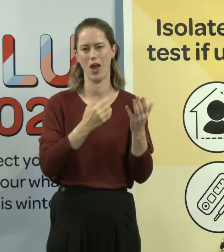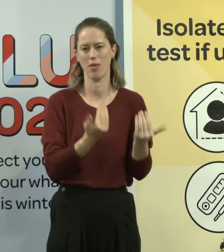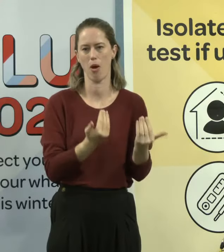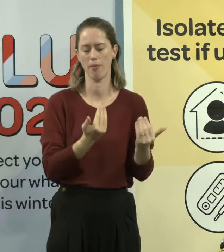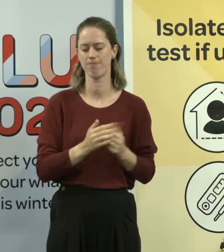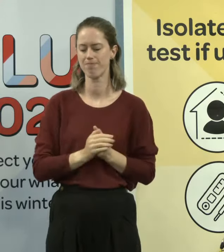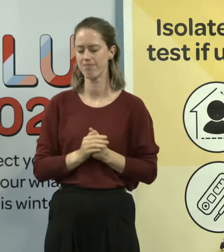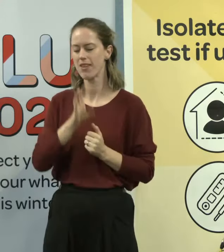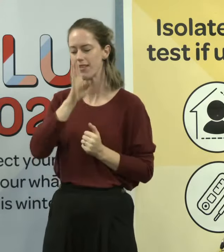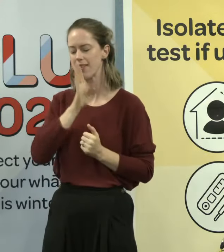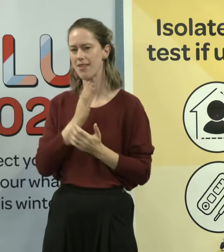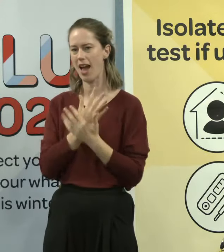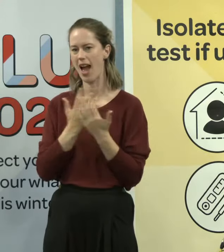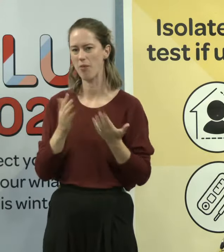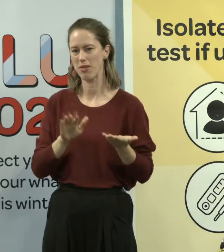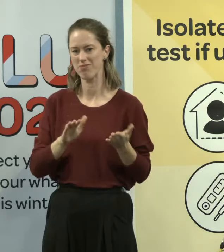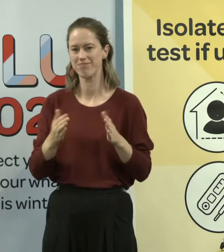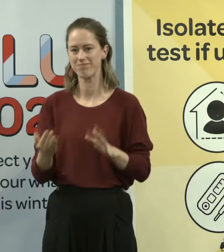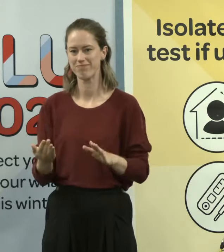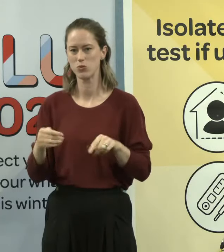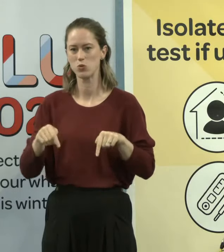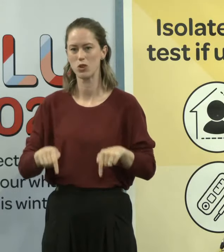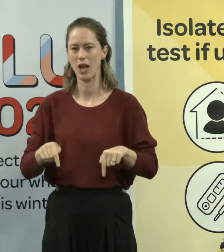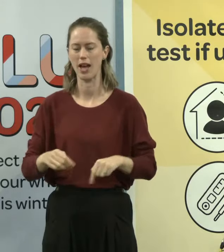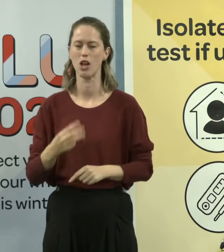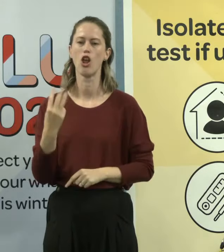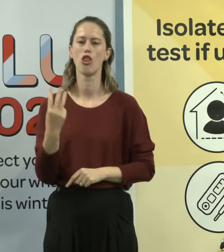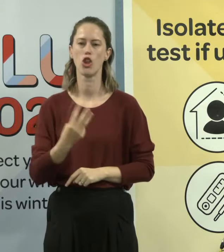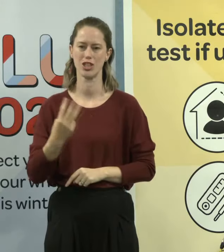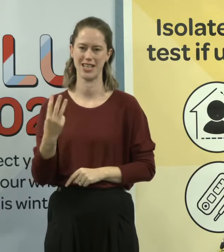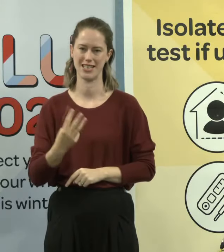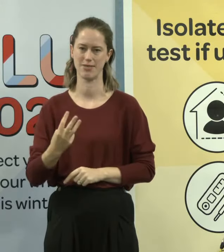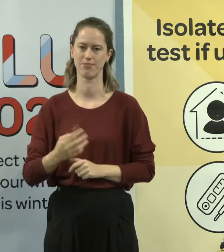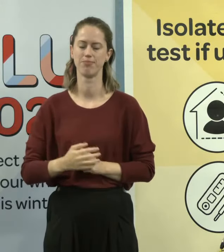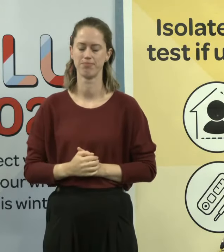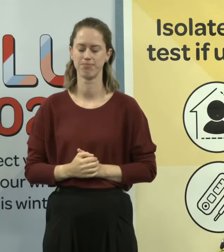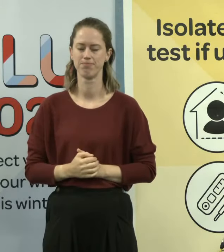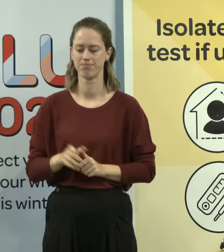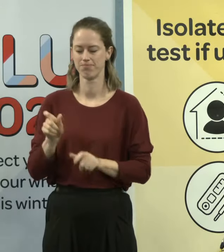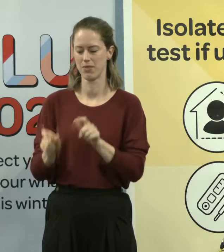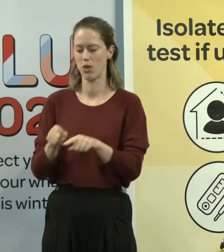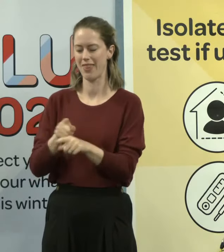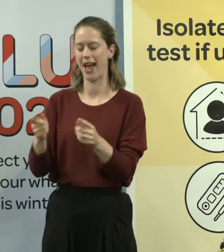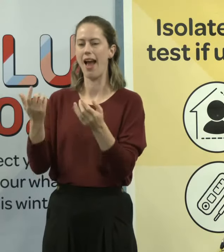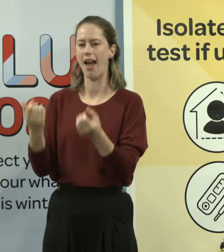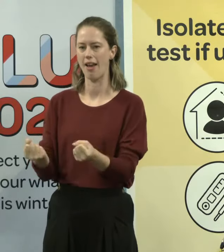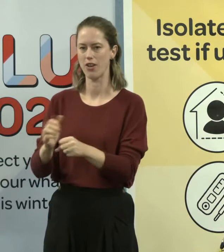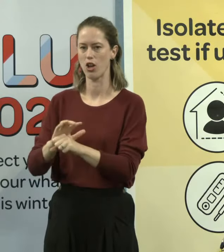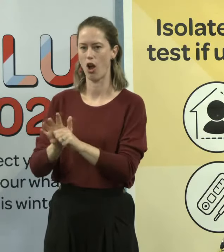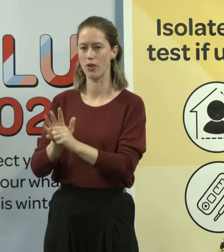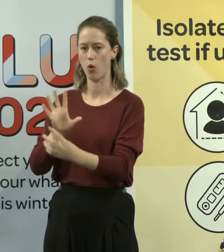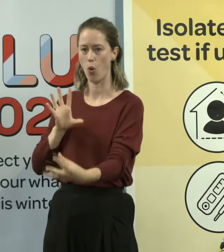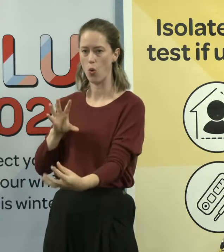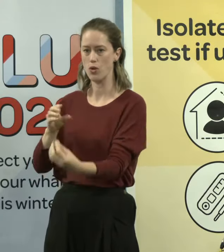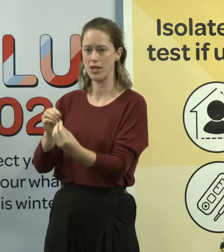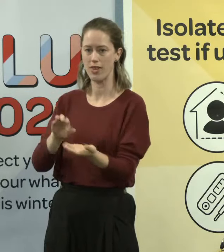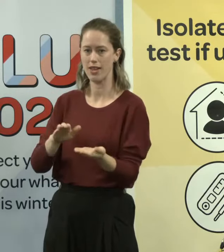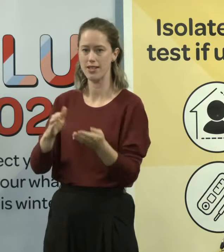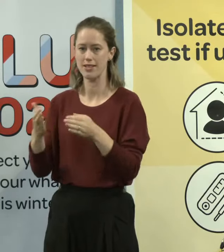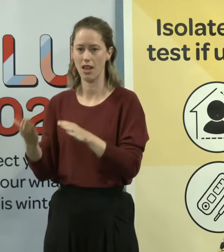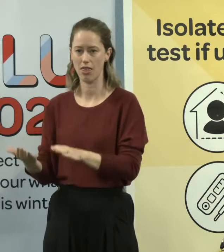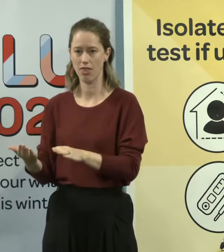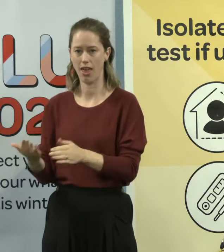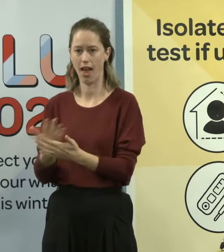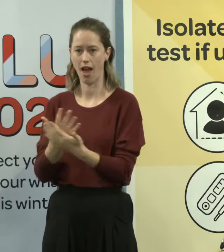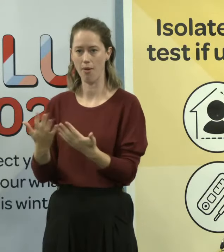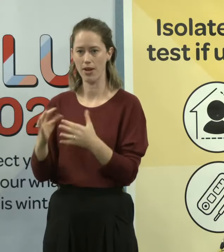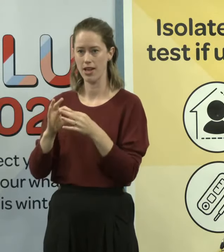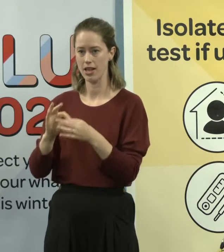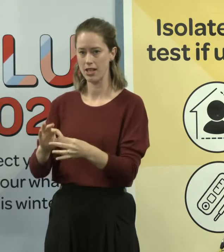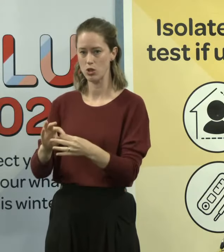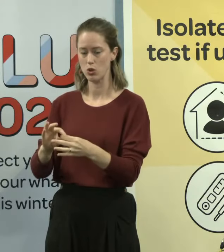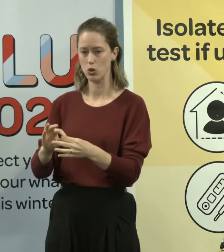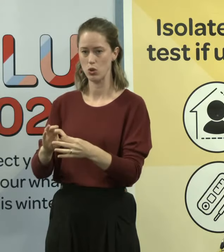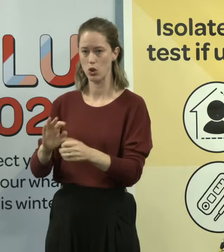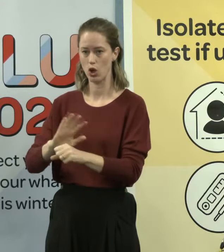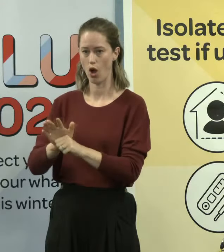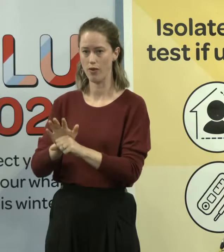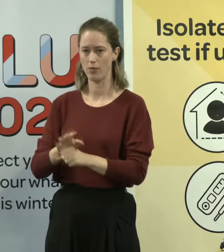29 o aua tangata kei roto tiaki